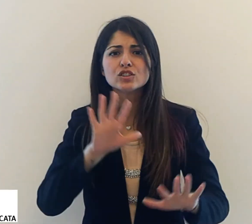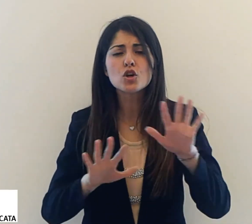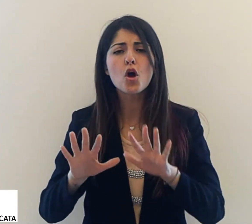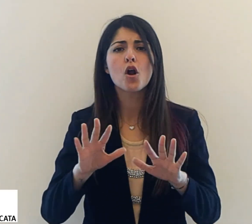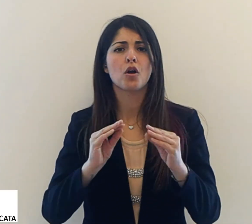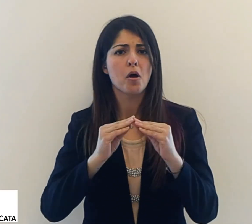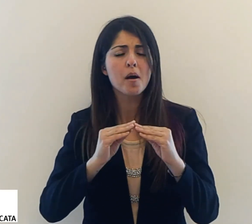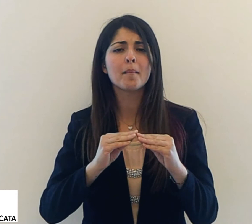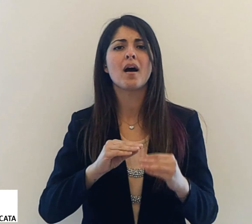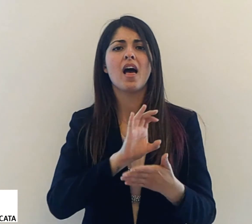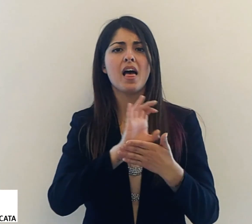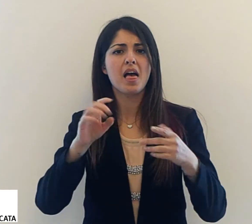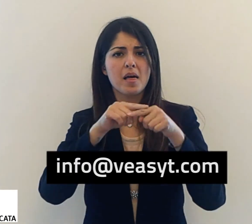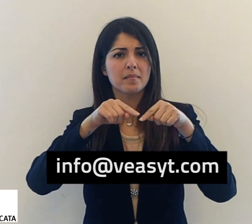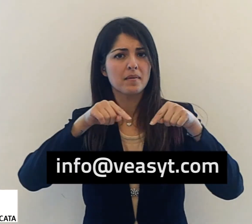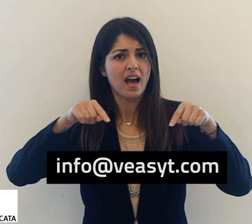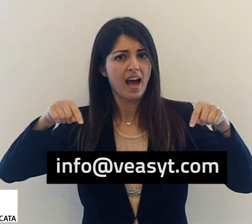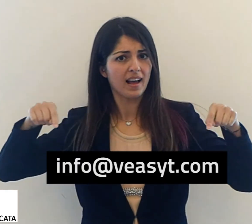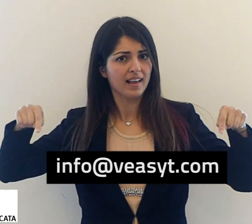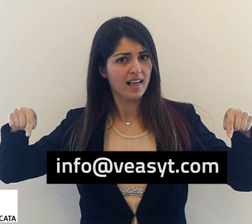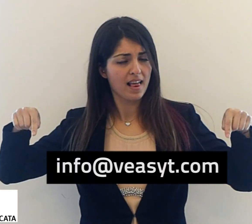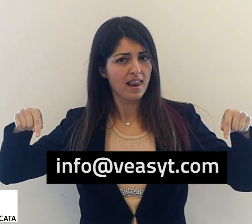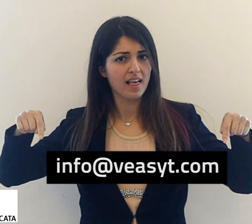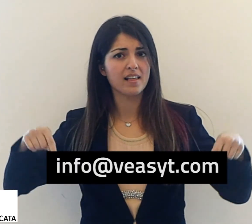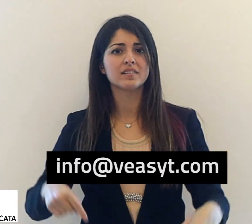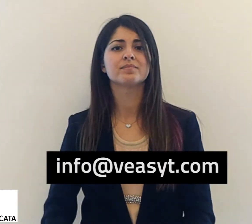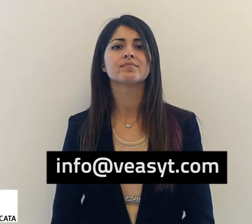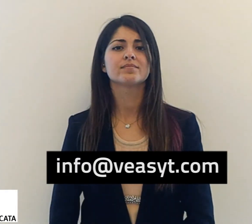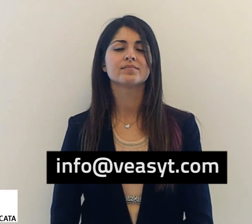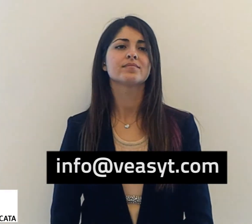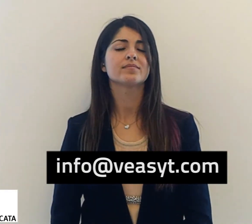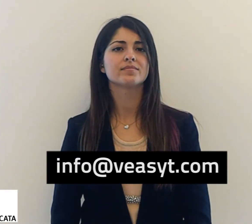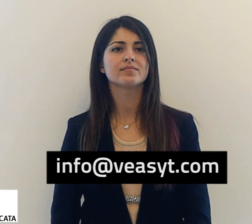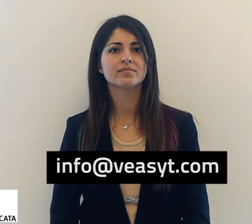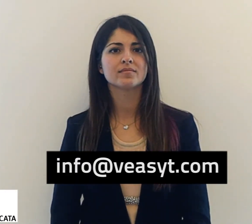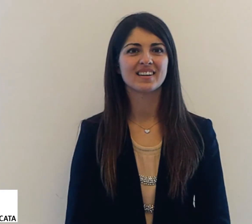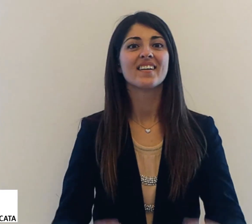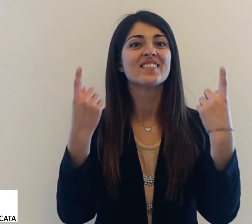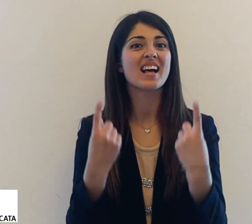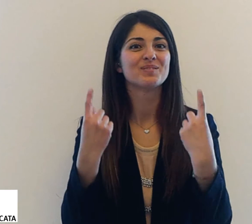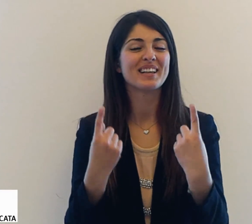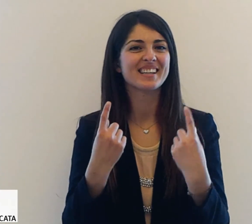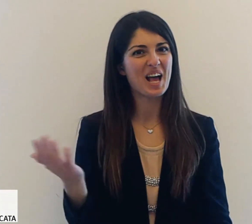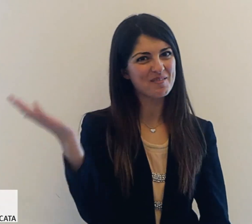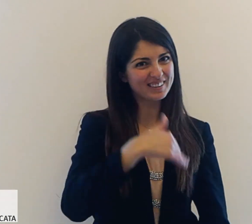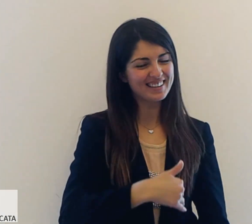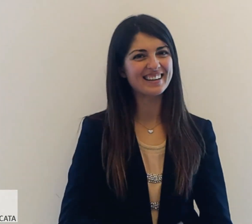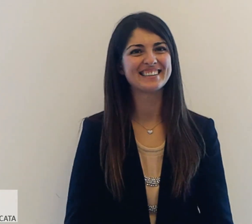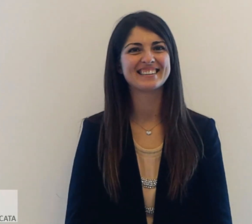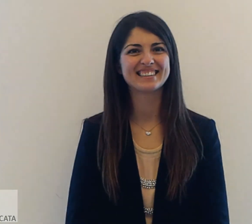Per maggiori informazioni scrivere a info@veasyt.com Aspettiamo vostre richieste!